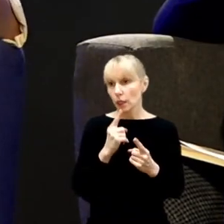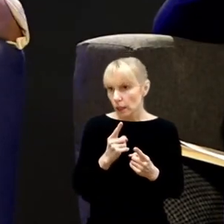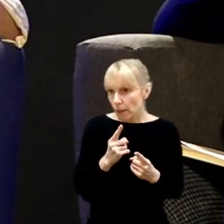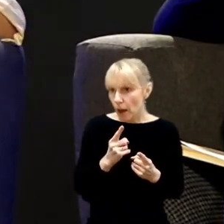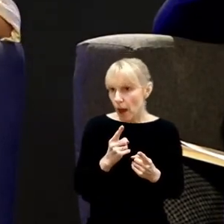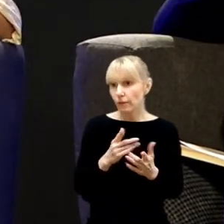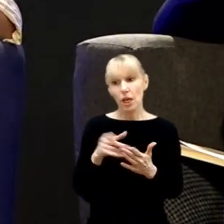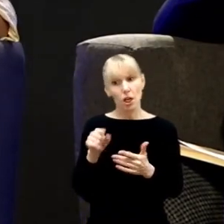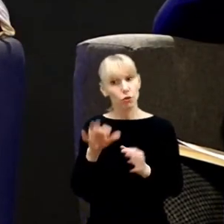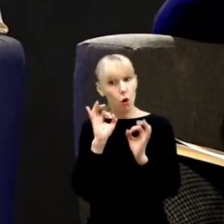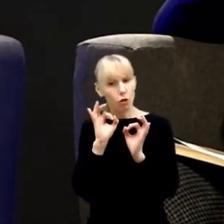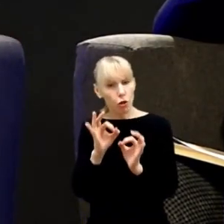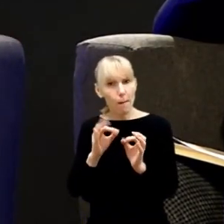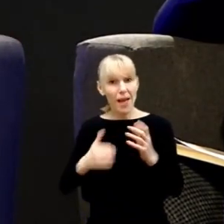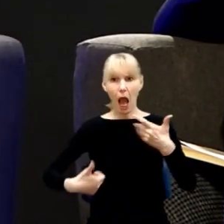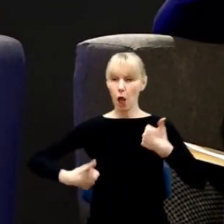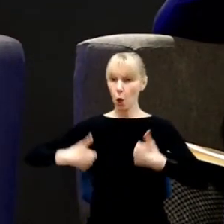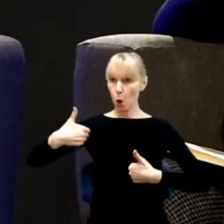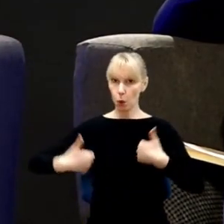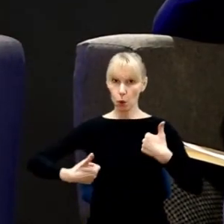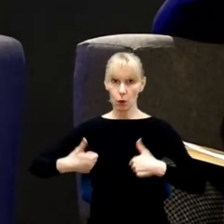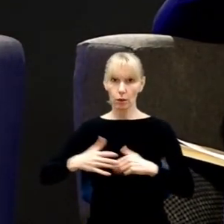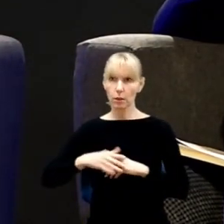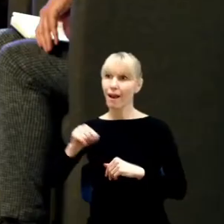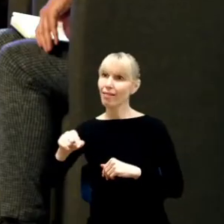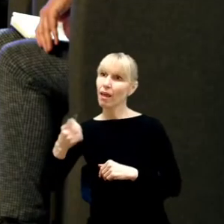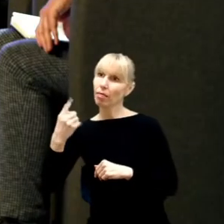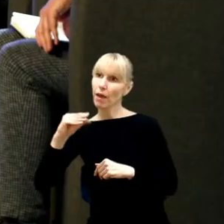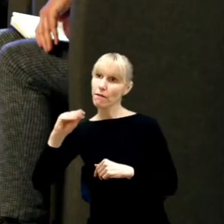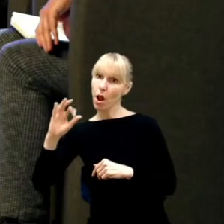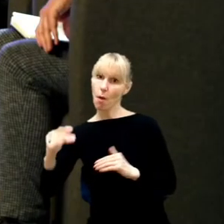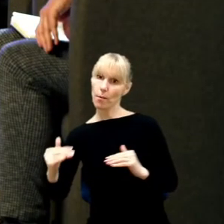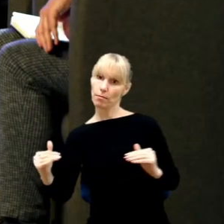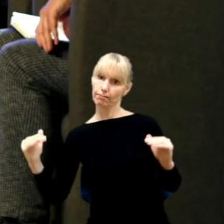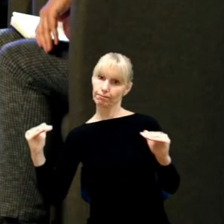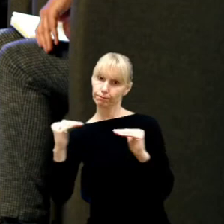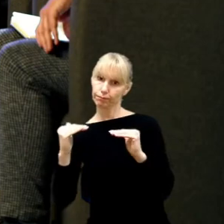ten deweloper będzie musiał do czegoś podchodzić.